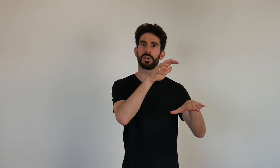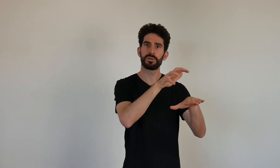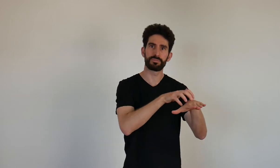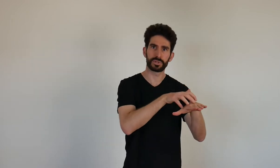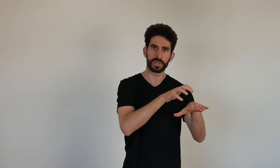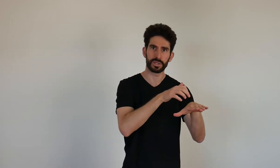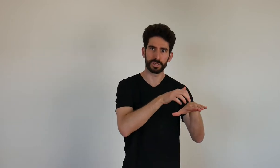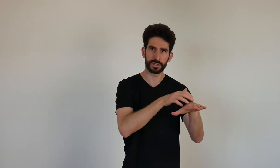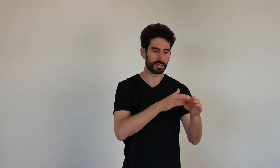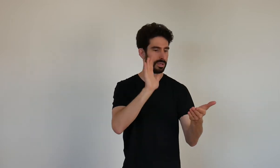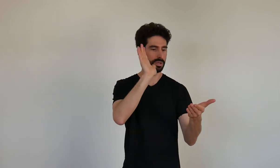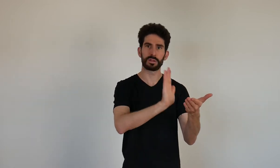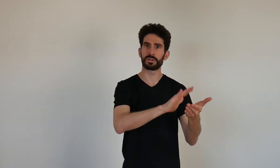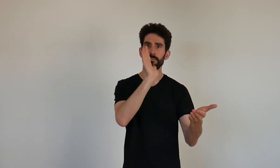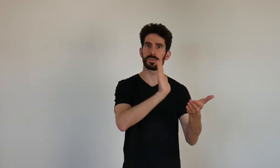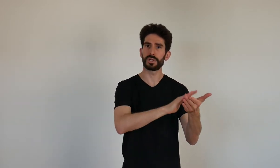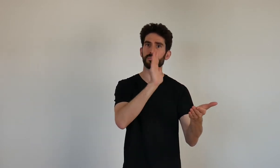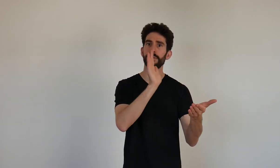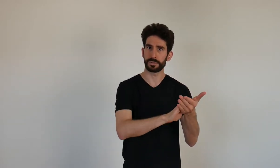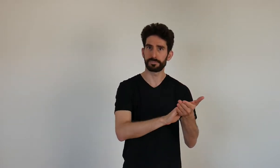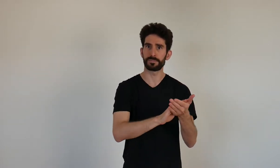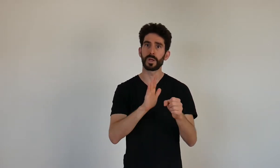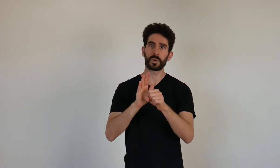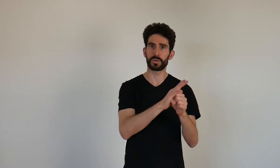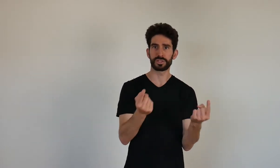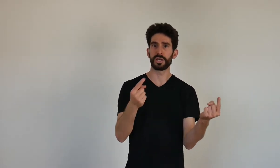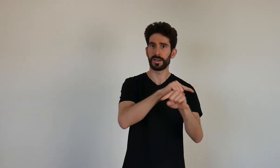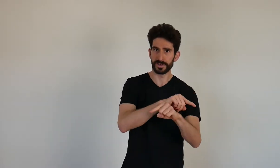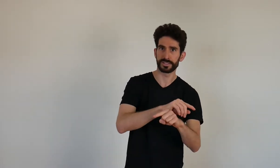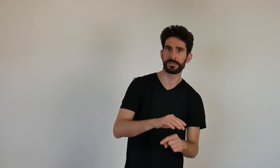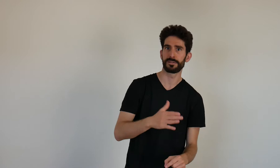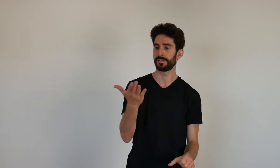"pied", "applaudissements". On inverse pour les gauchers :